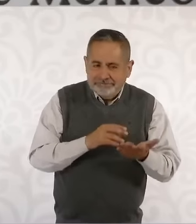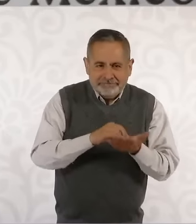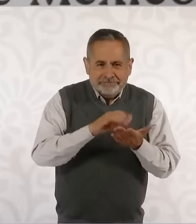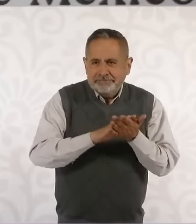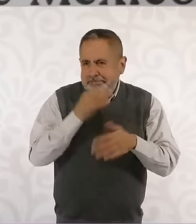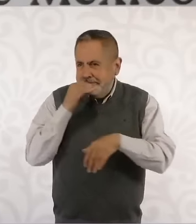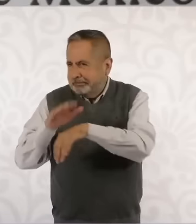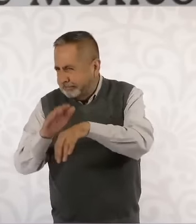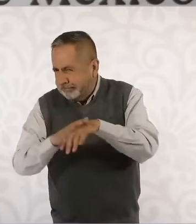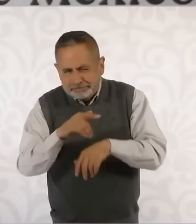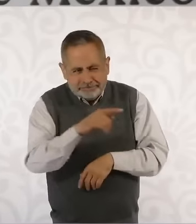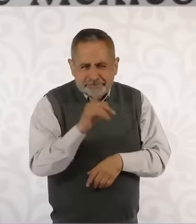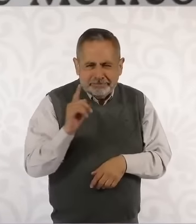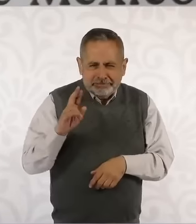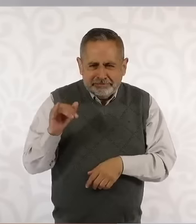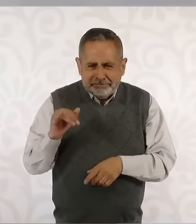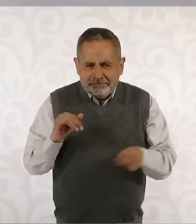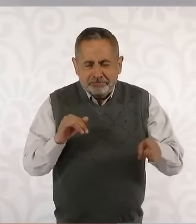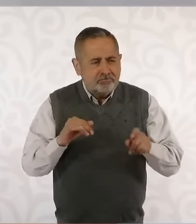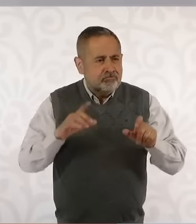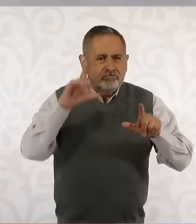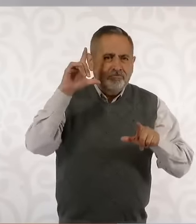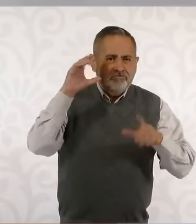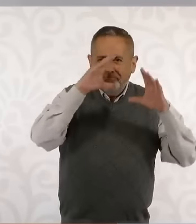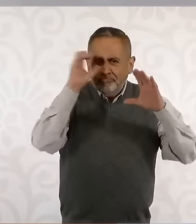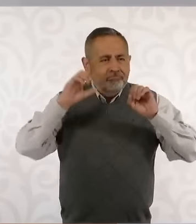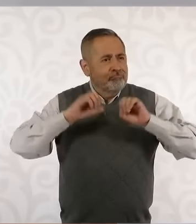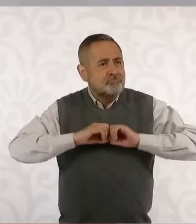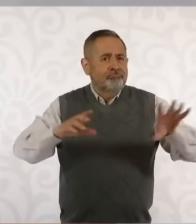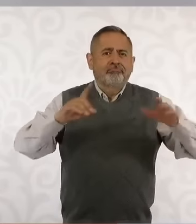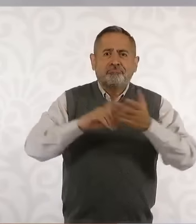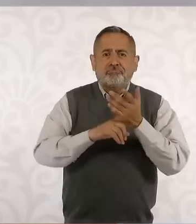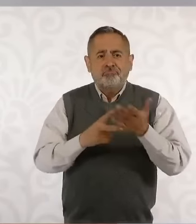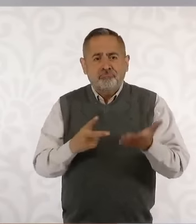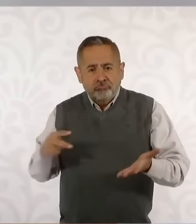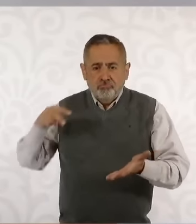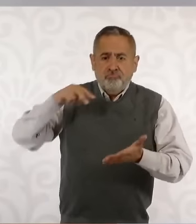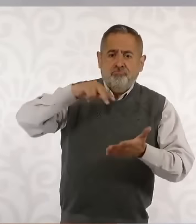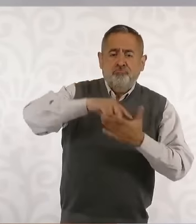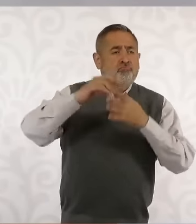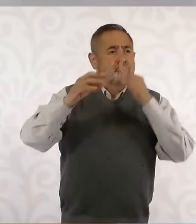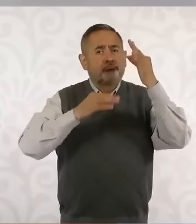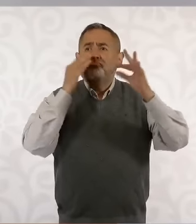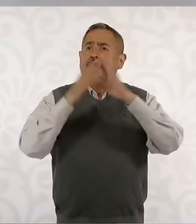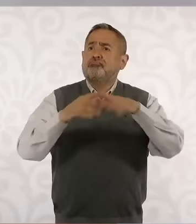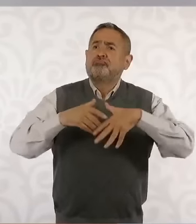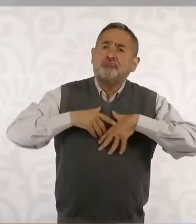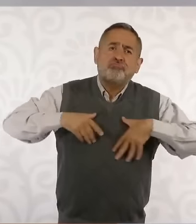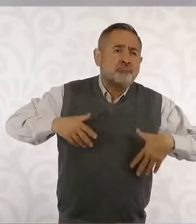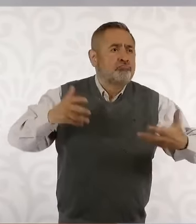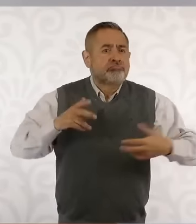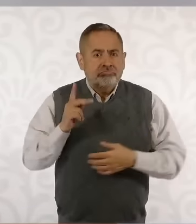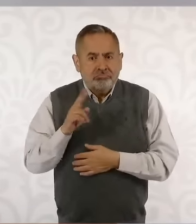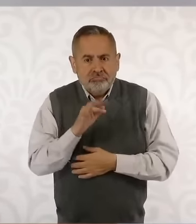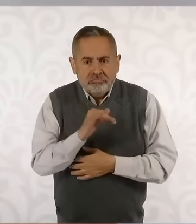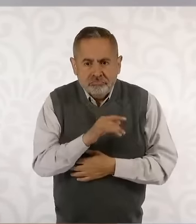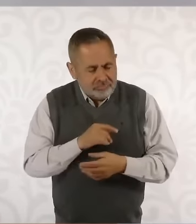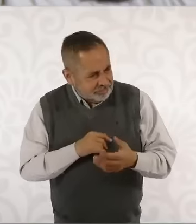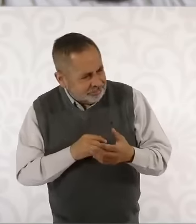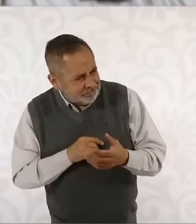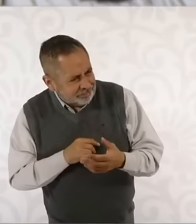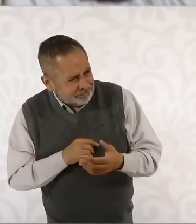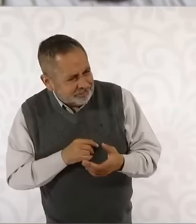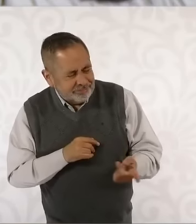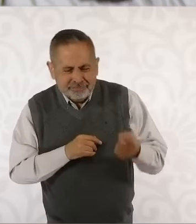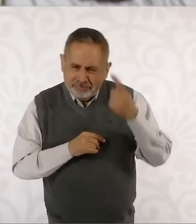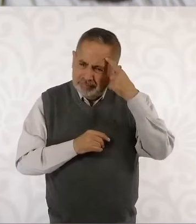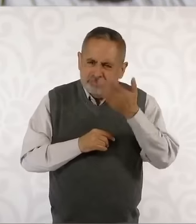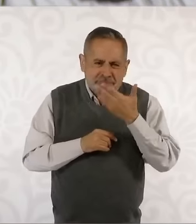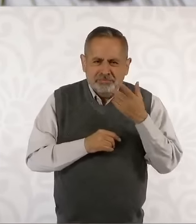¿no? Con esta imagen a la tribuna. Por cierto, bastante no no tiene mucho que ver con la edad,